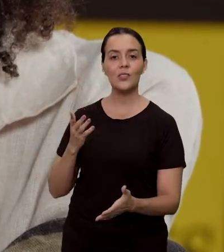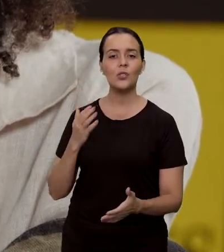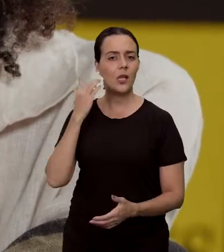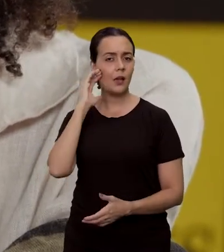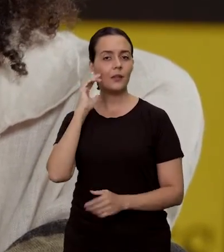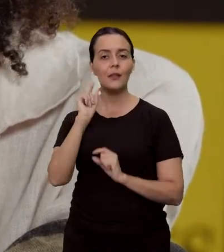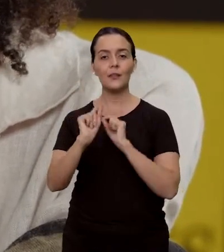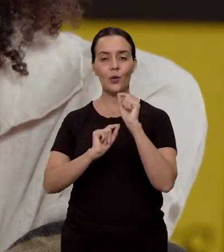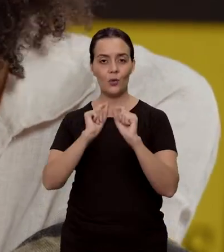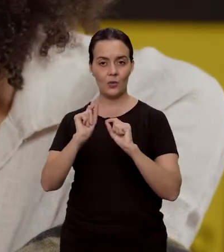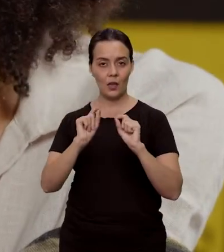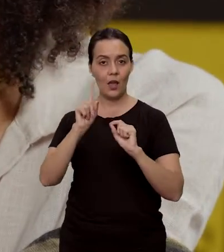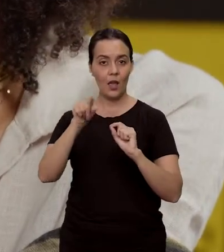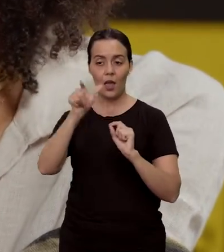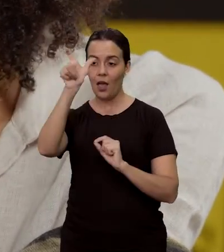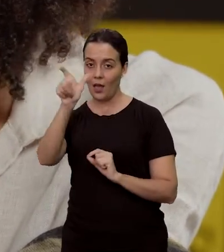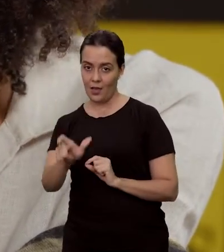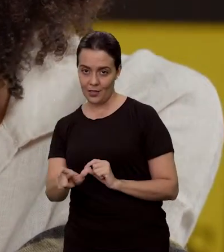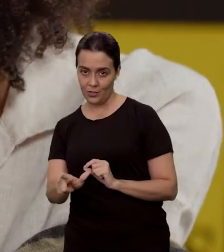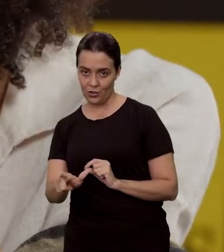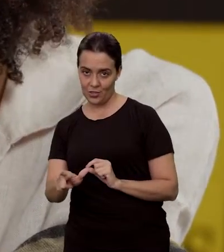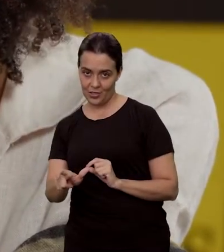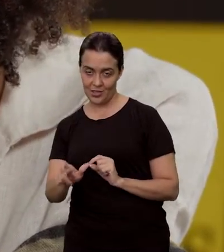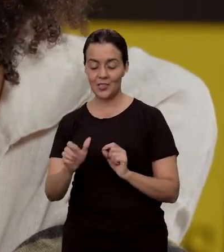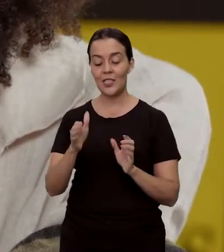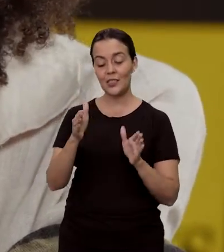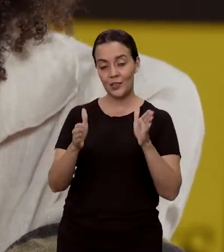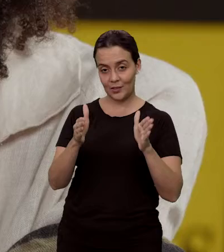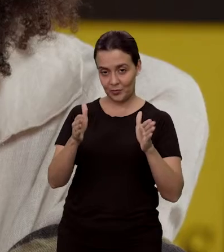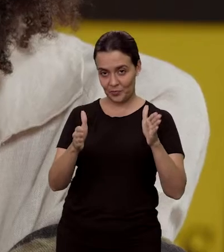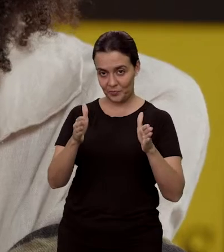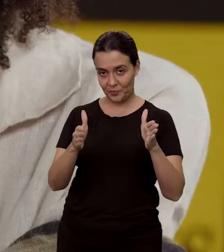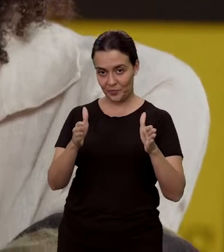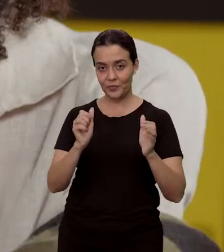São artistas contemporâneos, hoje em dia se fala muito da arte decolonial,